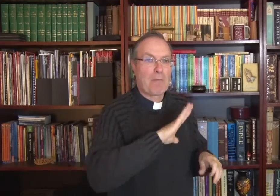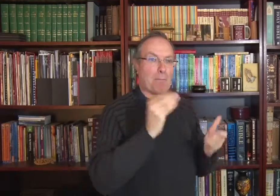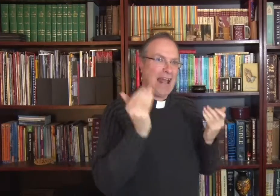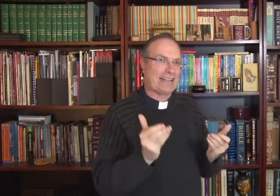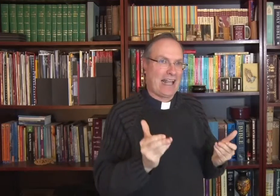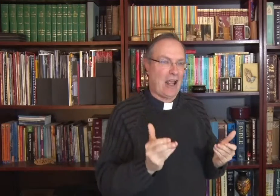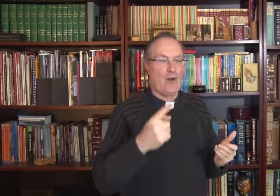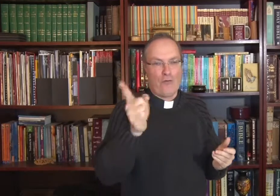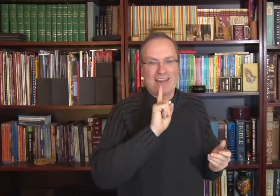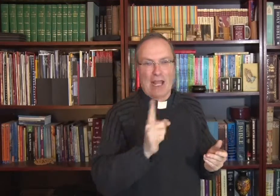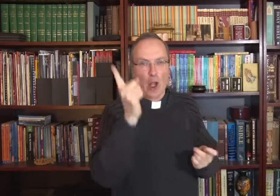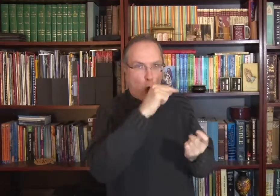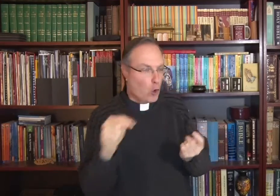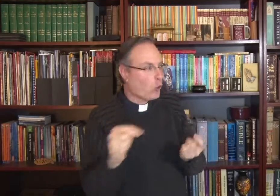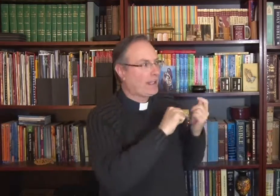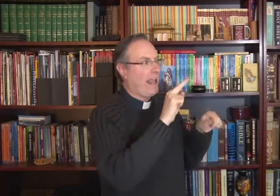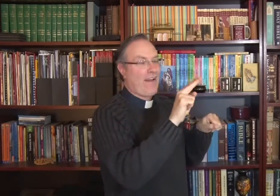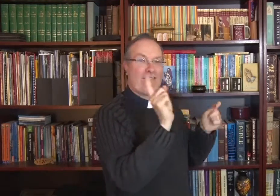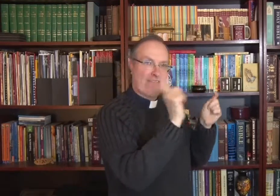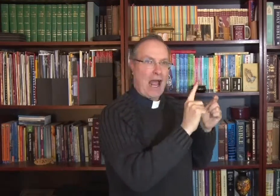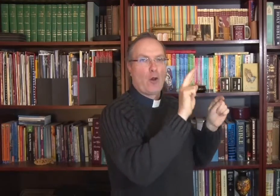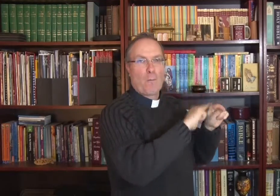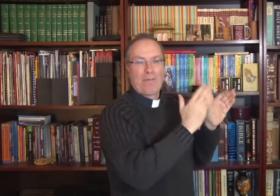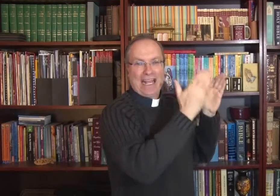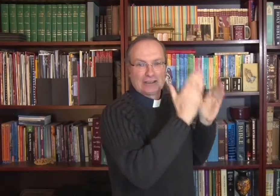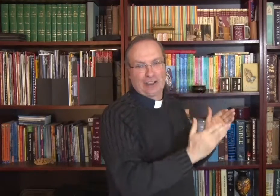mais maintenant vous êtes retournés vers le berger